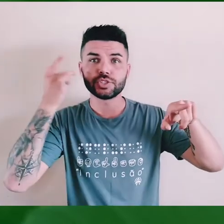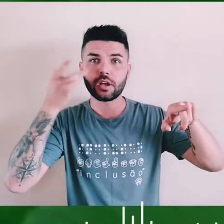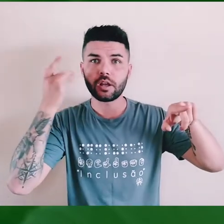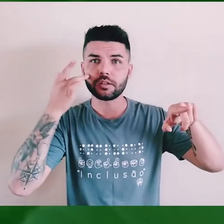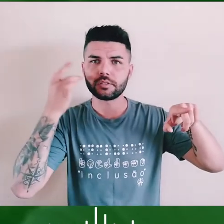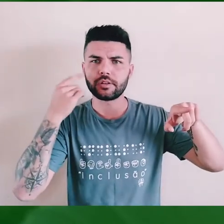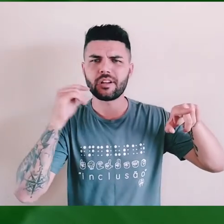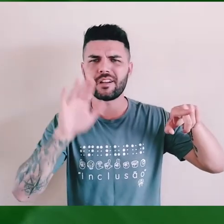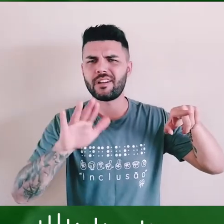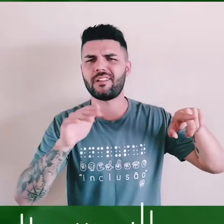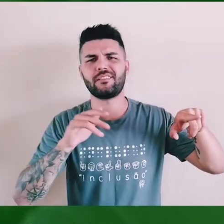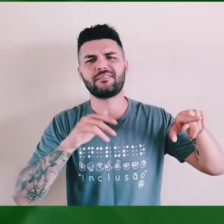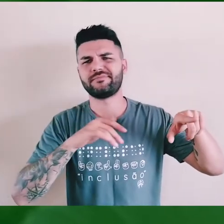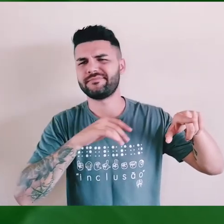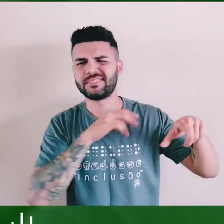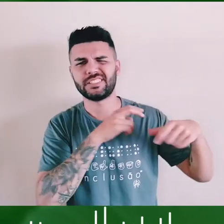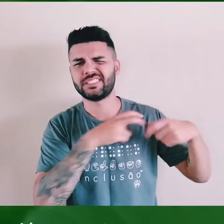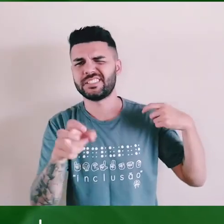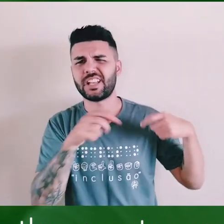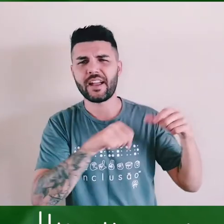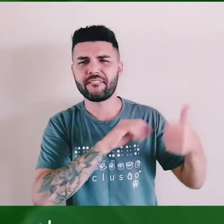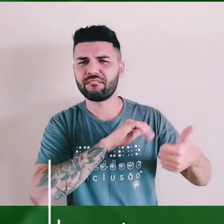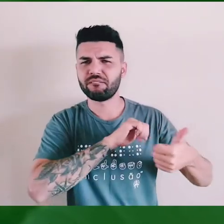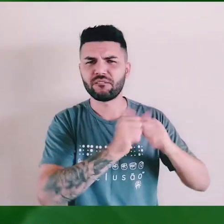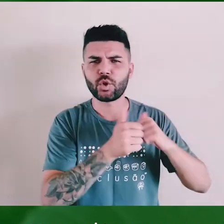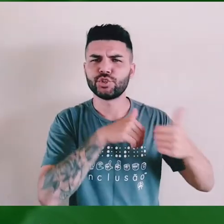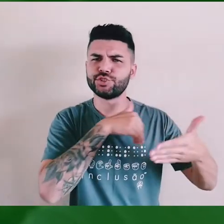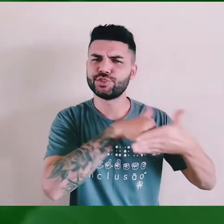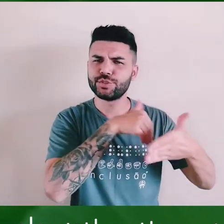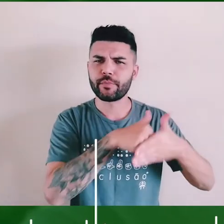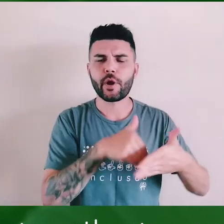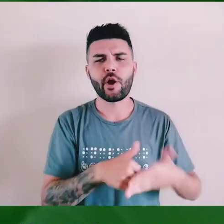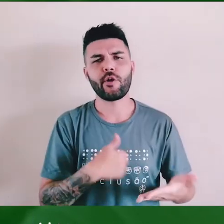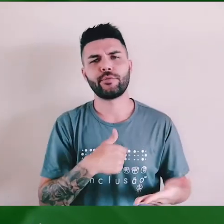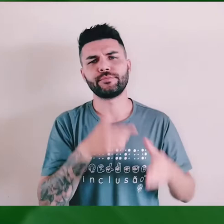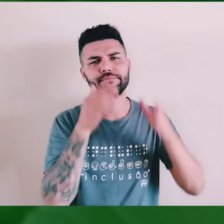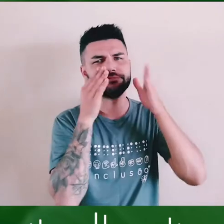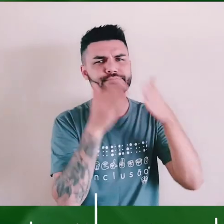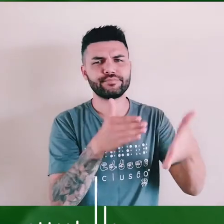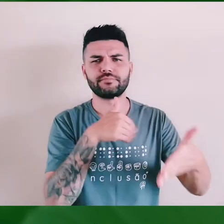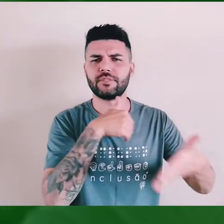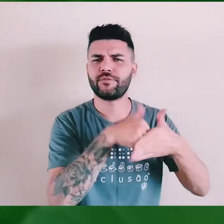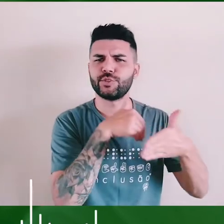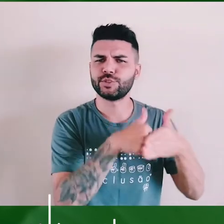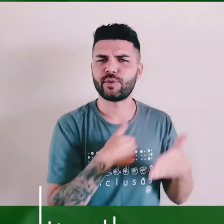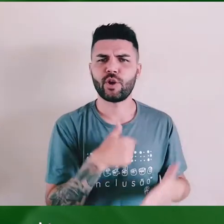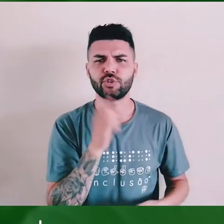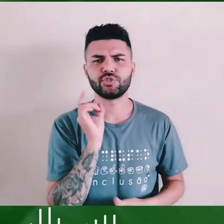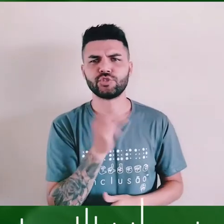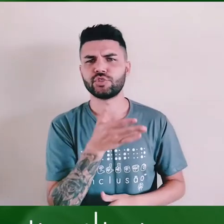fala para sair do futebol, fala que só quero saber de futebol e aí minha mãe me levava